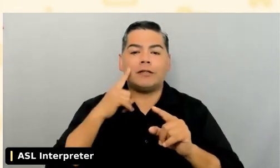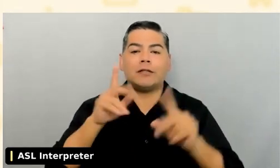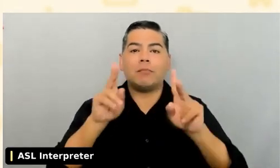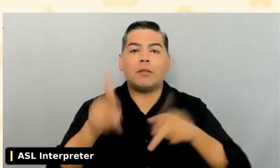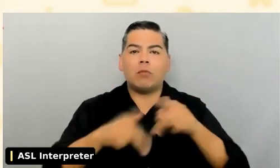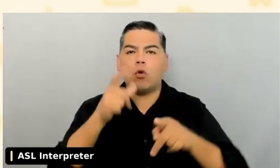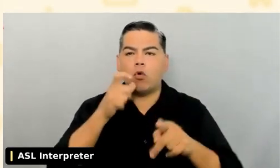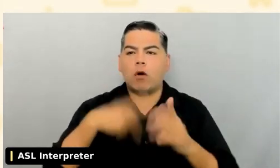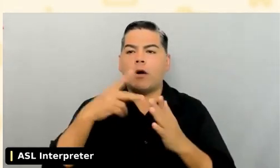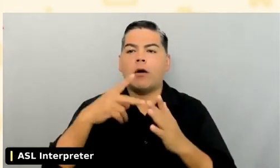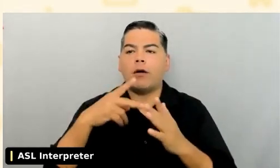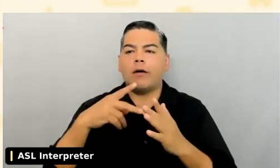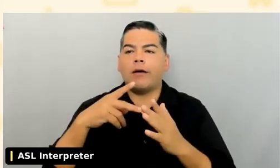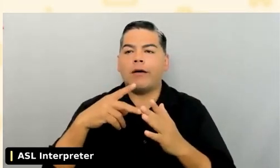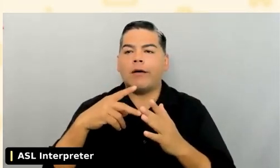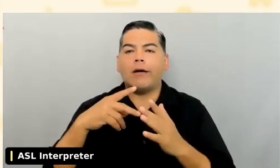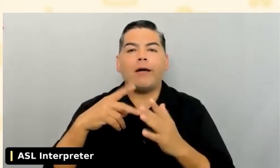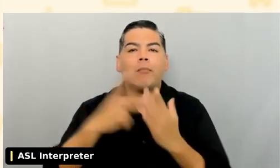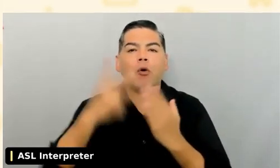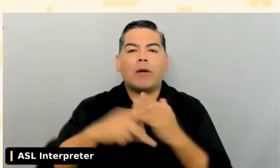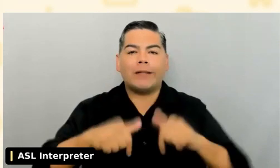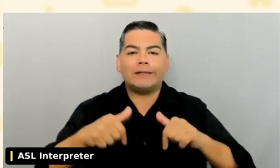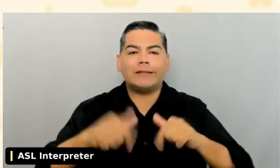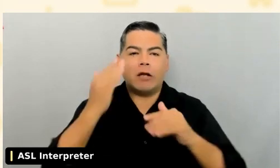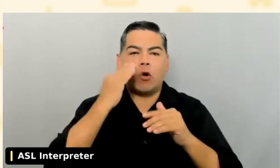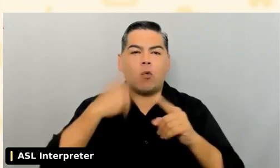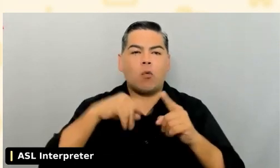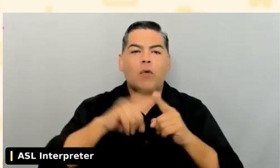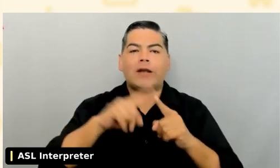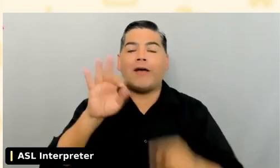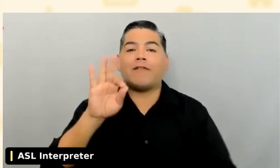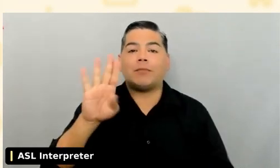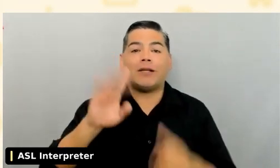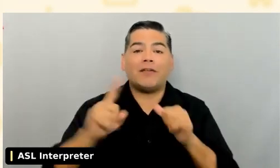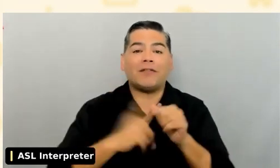Sé que cuando Facebook introdujo por primera vez la IA para imágenes,